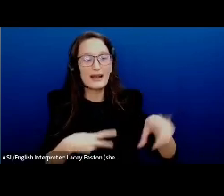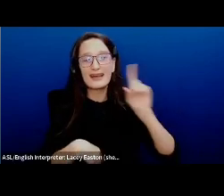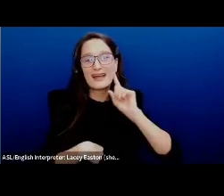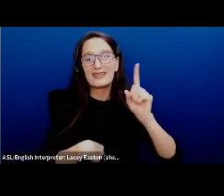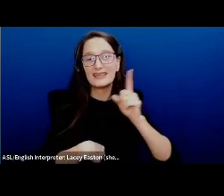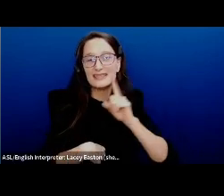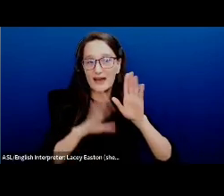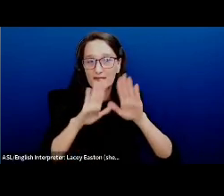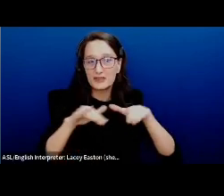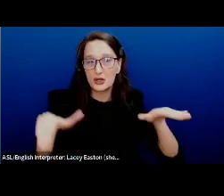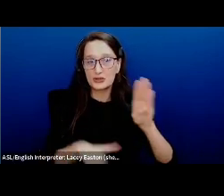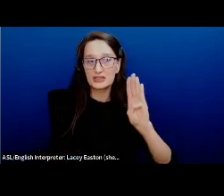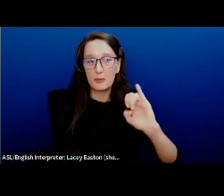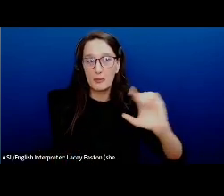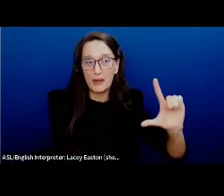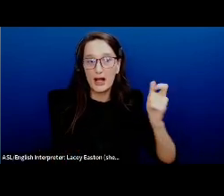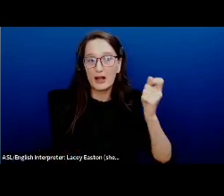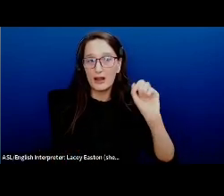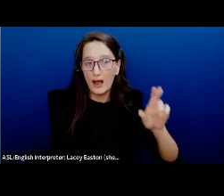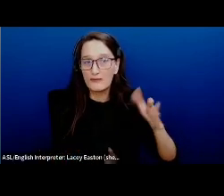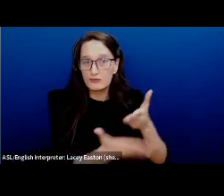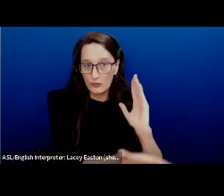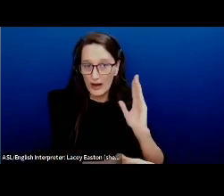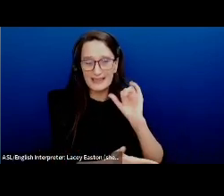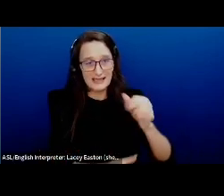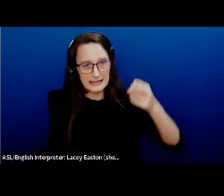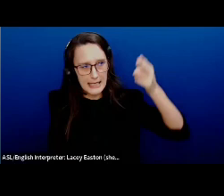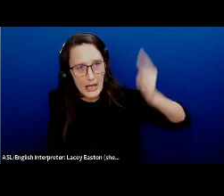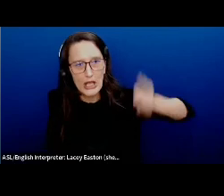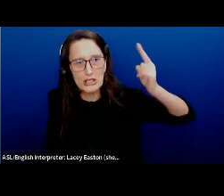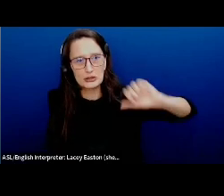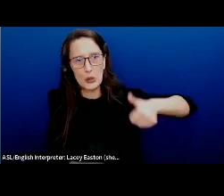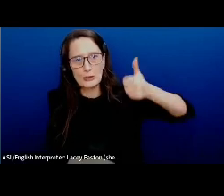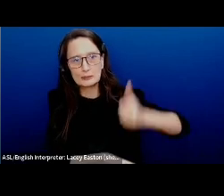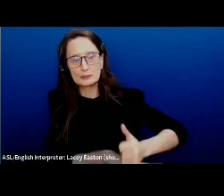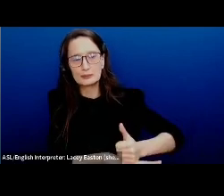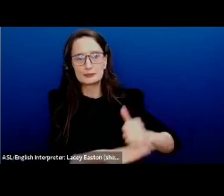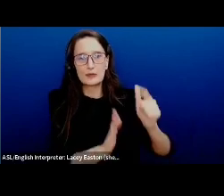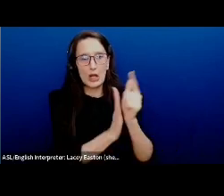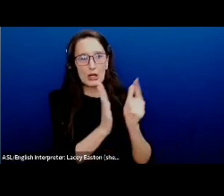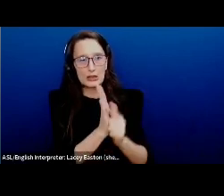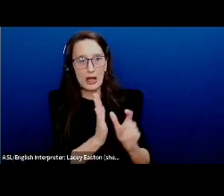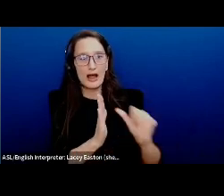Esta es una legislación histórica que reconoce la necesidad esencial de que los niños sordos o